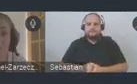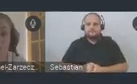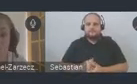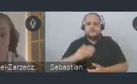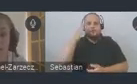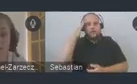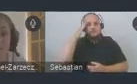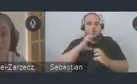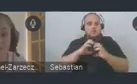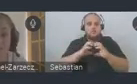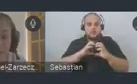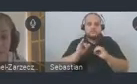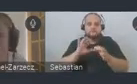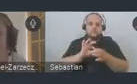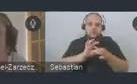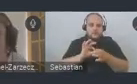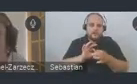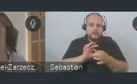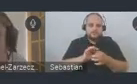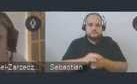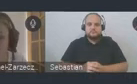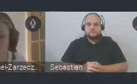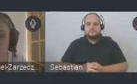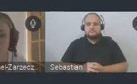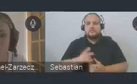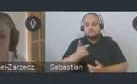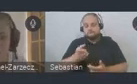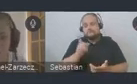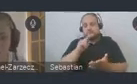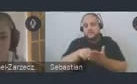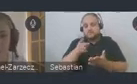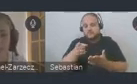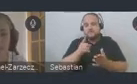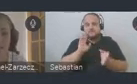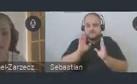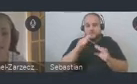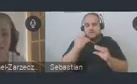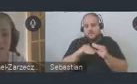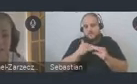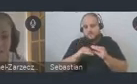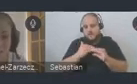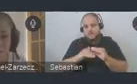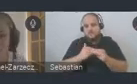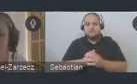Umiejętność komunikacji i współpracy, czyli właśnie serwisy społecznościowe, email, tak,